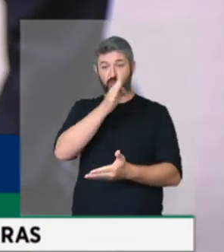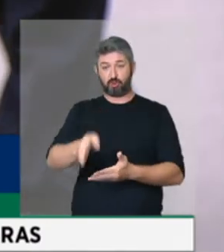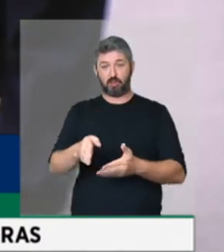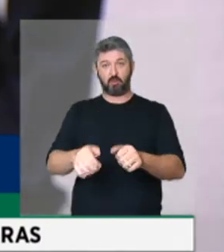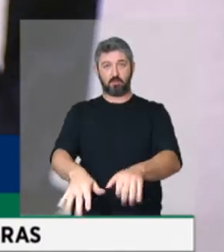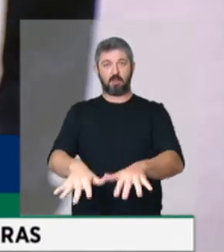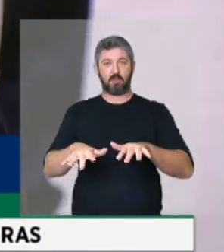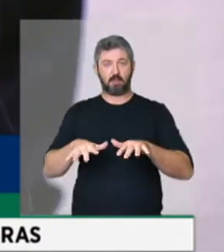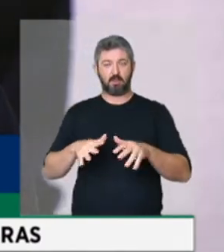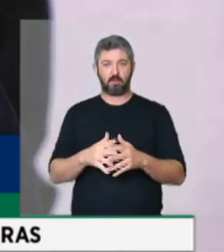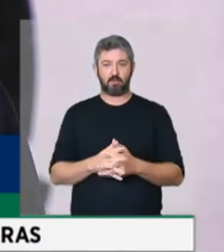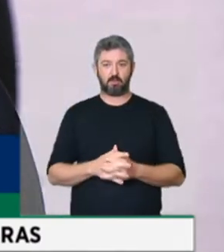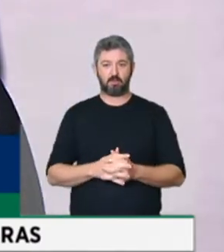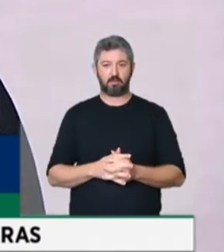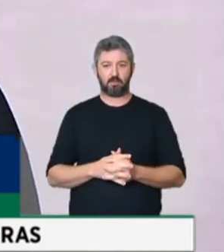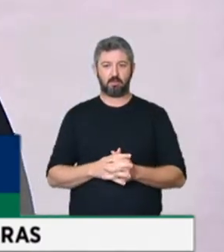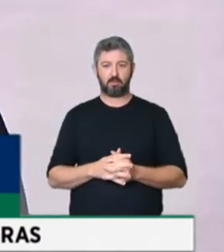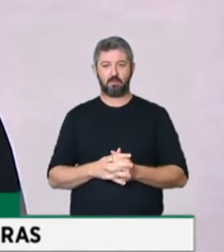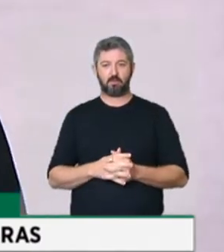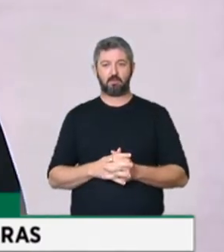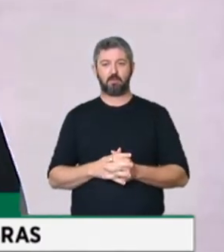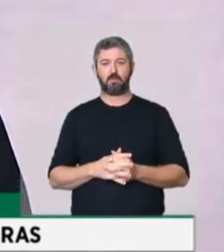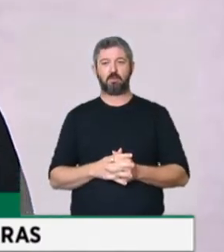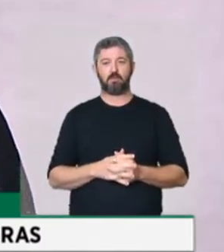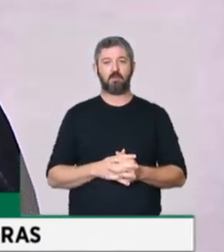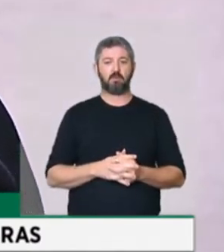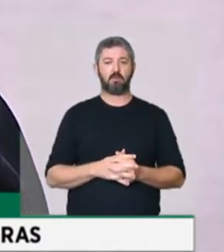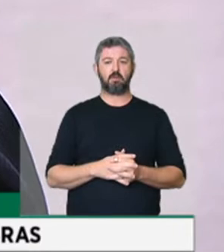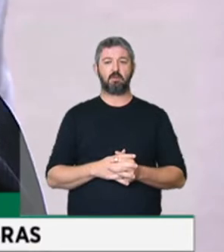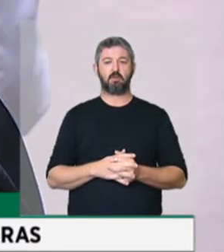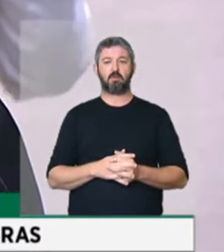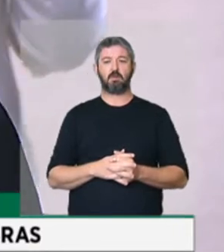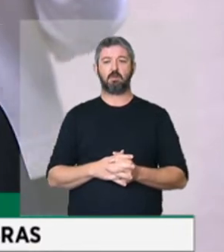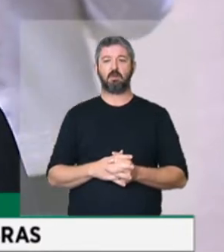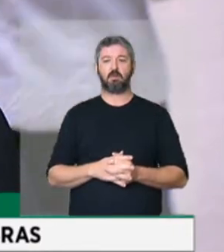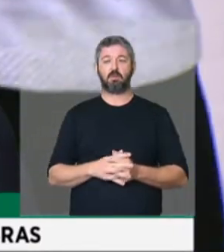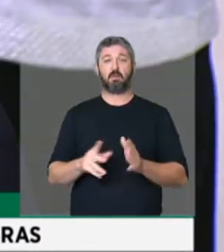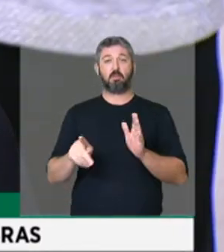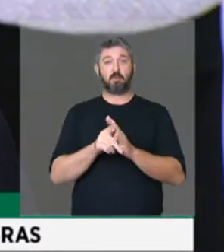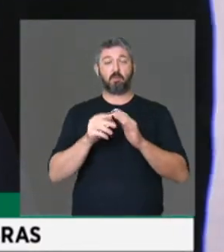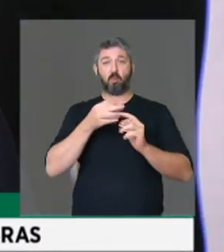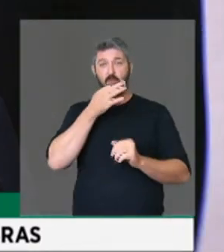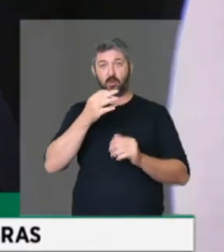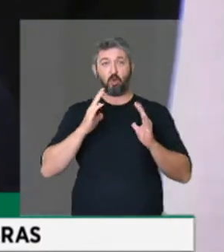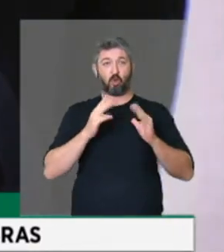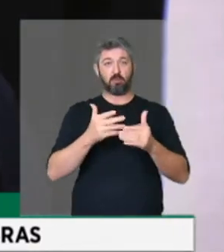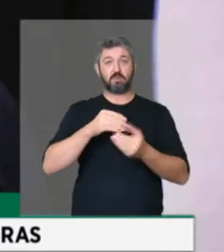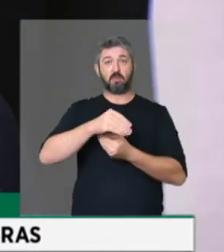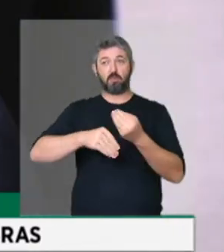NÚMERO 1/2020 PARA SUBMETER MEDIDAS PROVISÓRIAS DIRETAMENTE AO PLENÁRIO. -- [PRESIDENTE]: ESTÁ EM VIGOR, DEPUTADO. -- [DEP. BOHN GASS]: MANIFESTAÇÃO DAS COMISSÕES